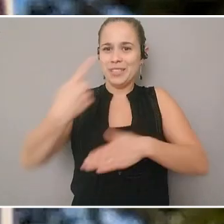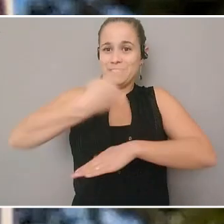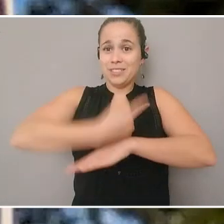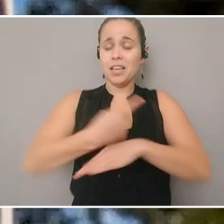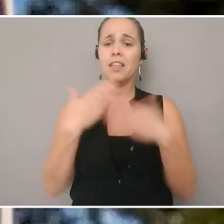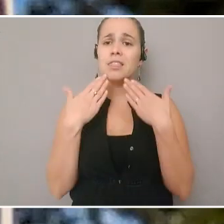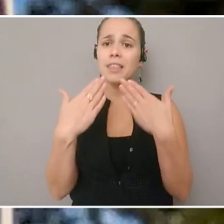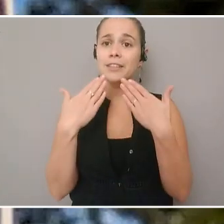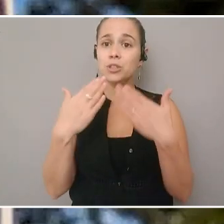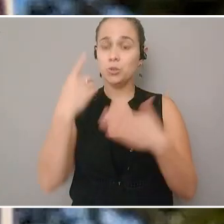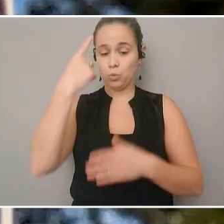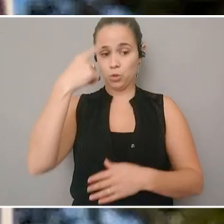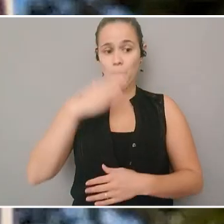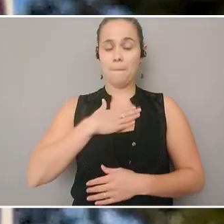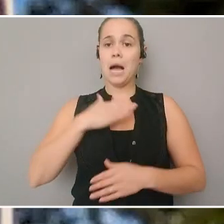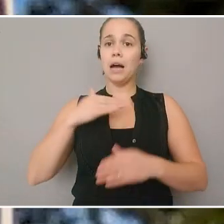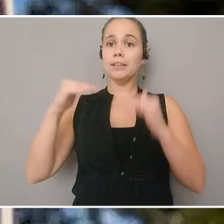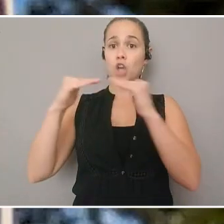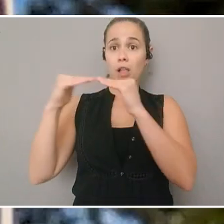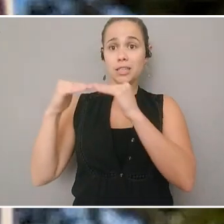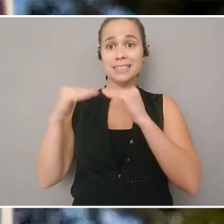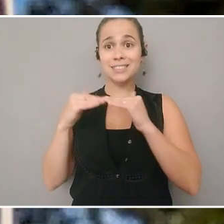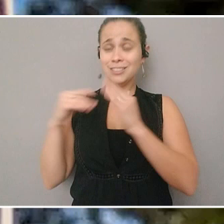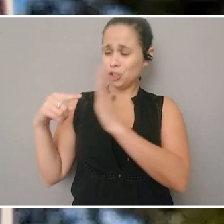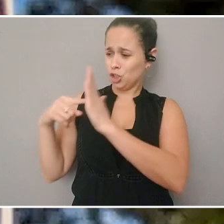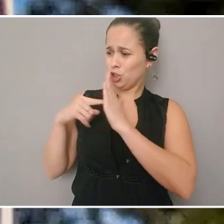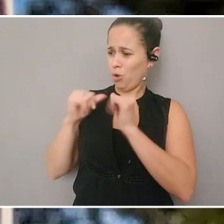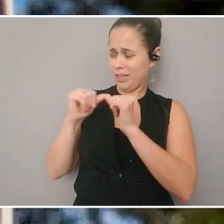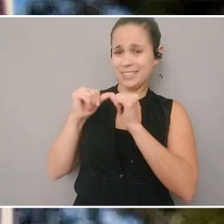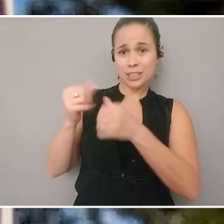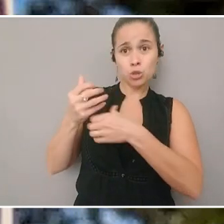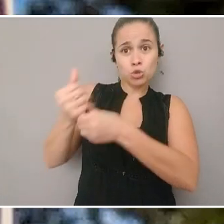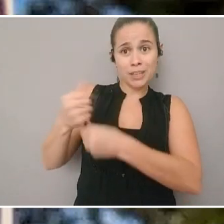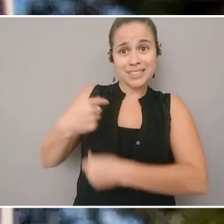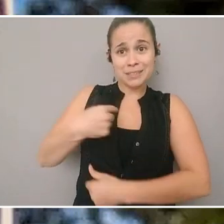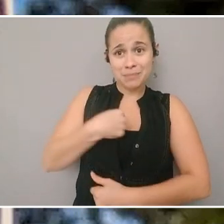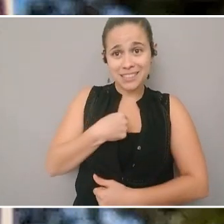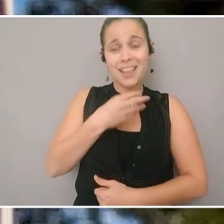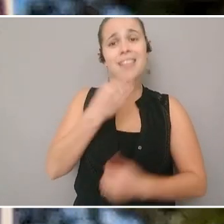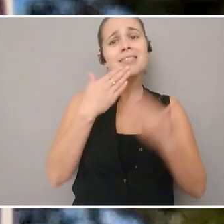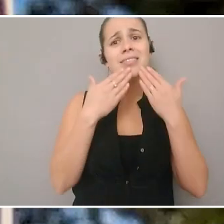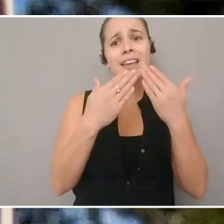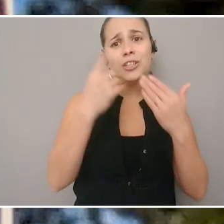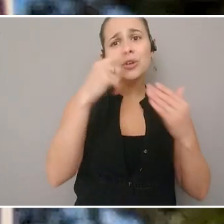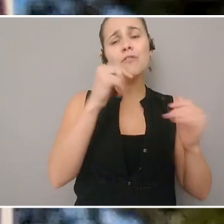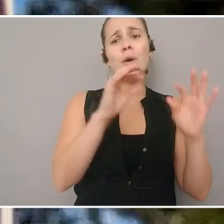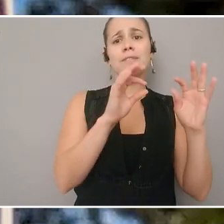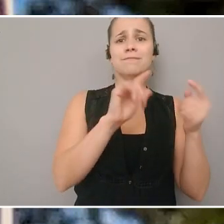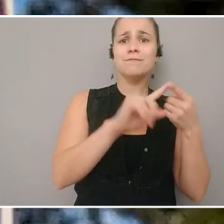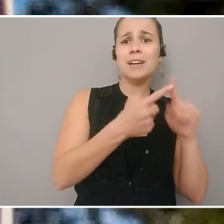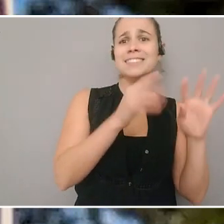mis colegas por mostrar su continúa confianza en mí, y gracias